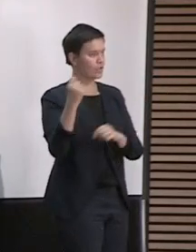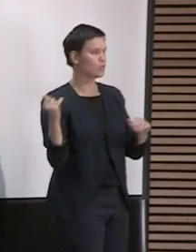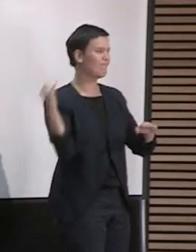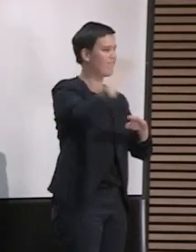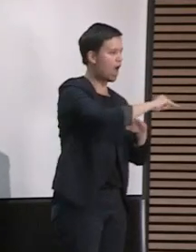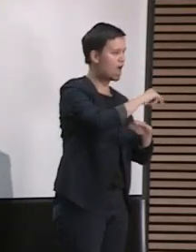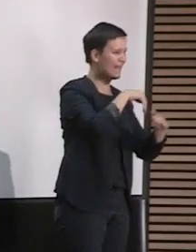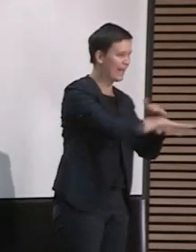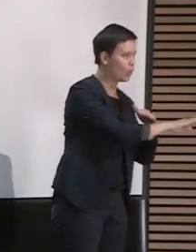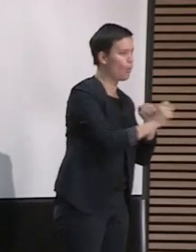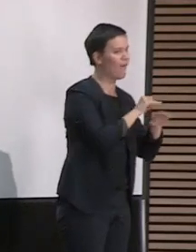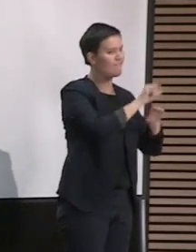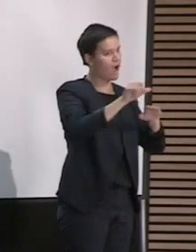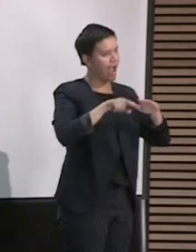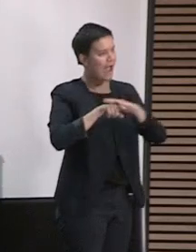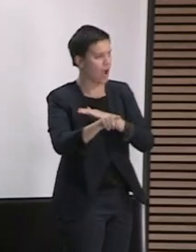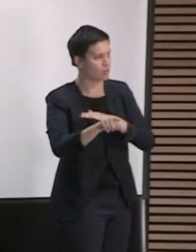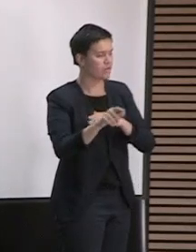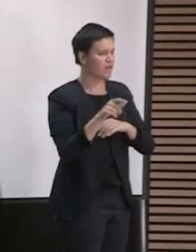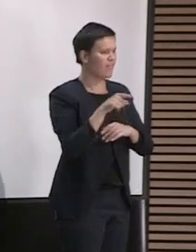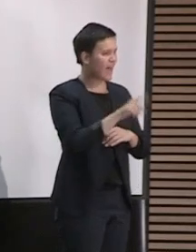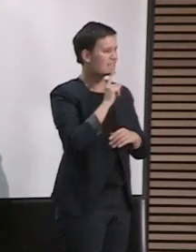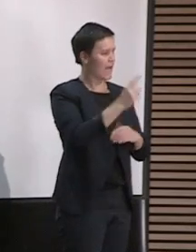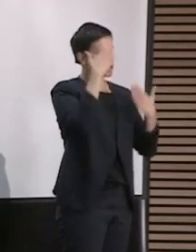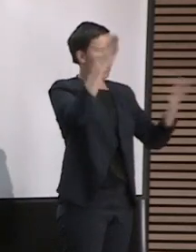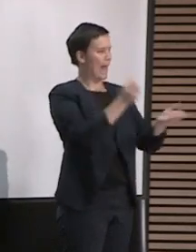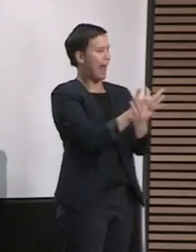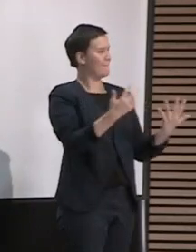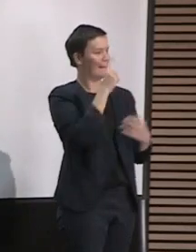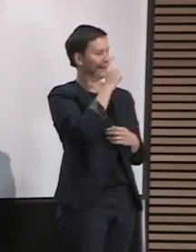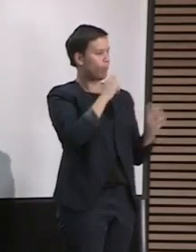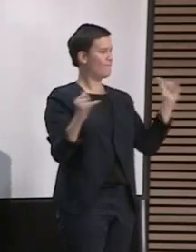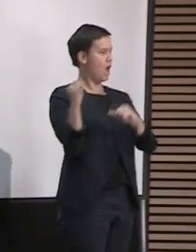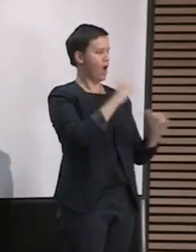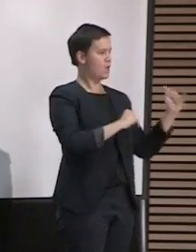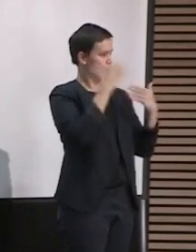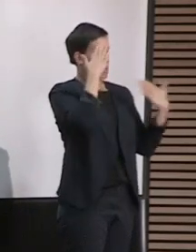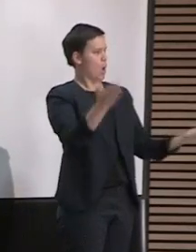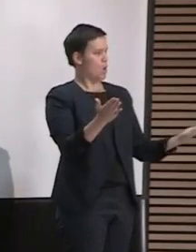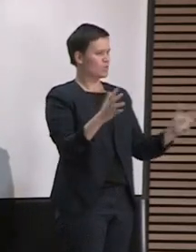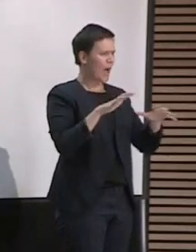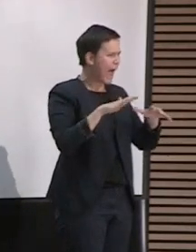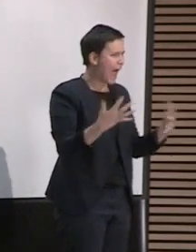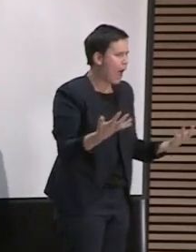maha o nga tauira kua whakawhiwhia ki te haerenga hau. Kaore e mohio te Haumaru